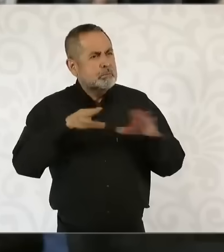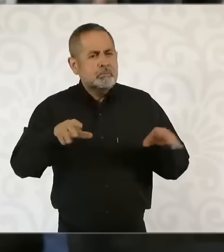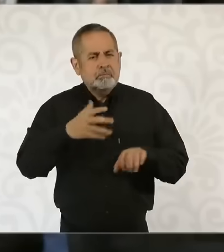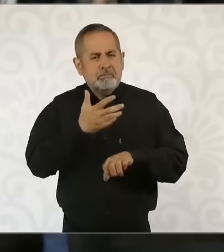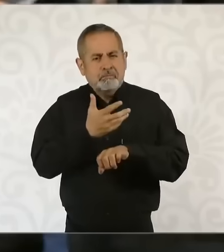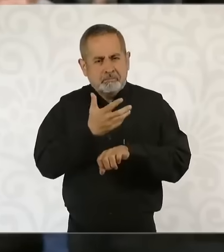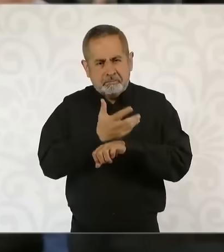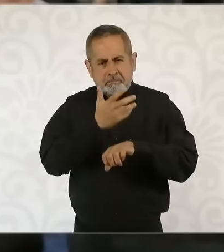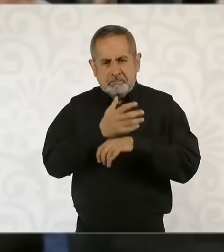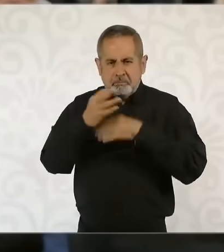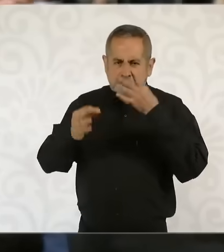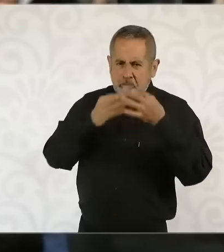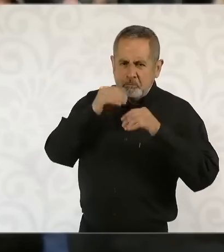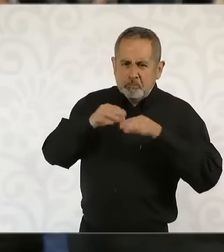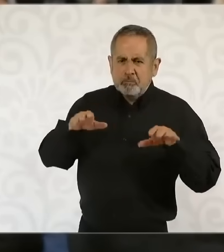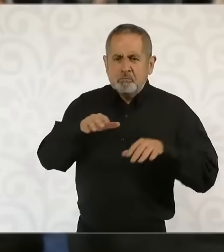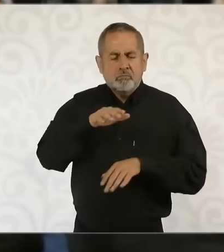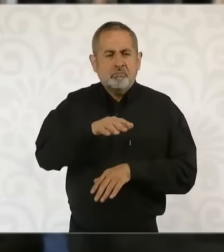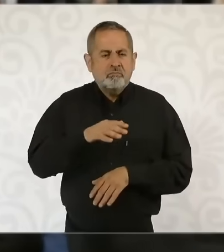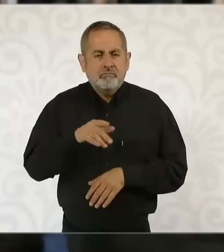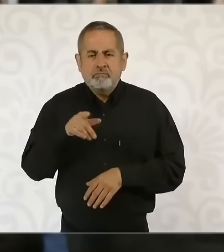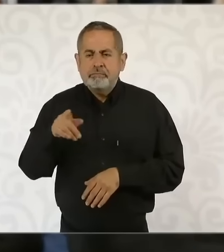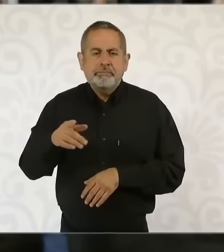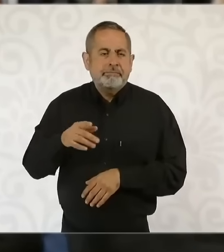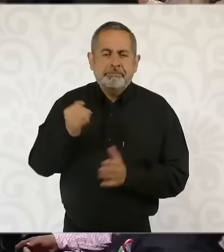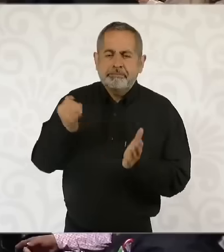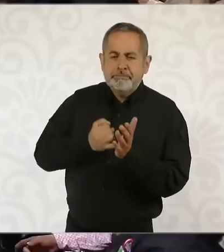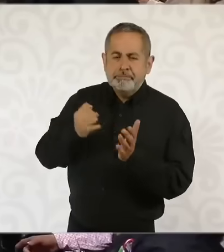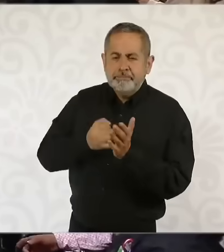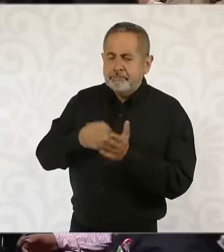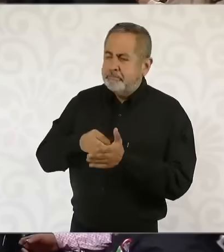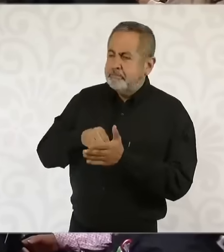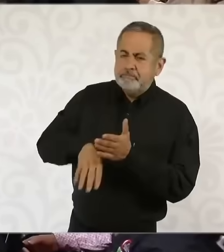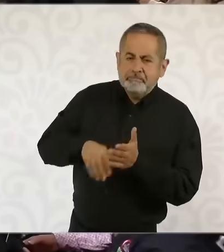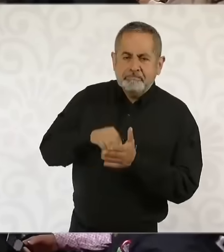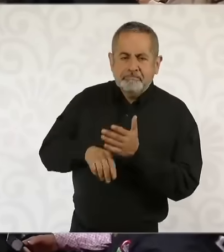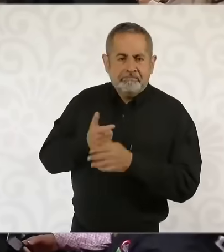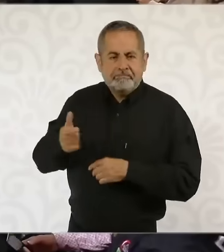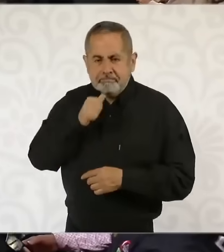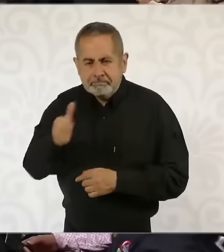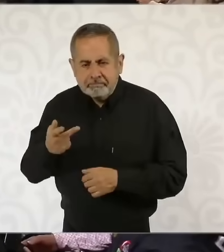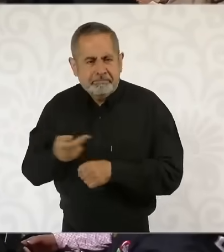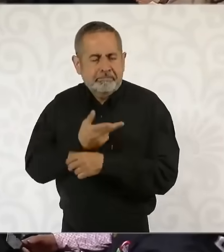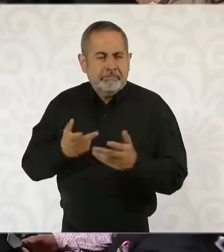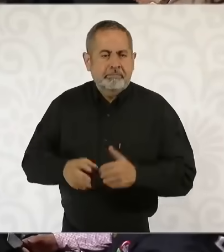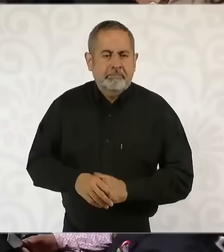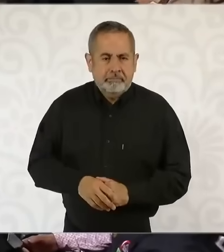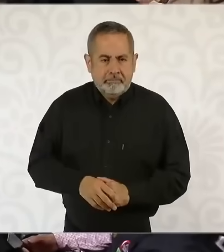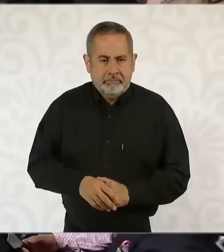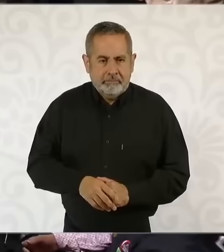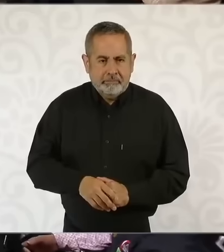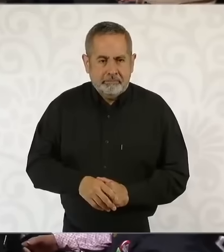Unidos respecto a huachicol fiscal presidenta. Sí, pues eh llama la atención del Bueno, hubo